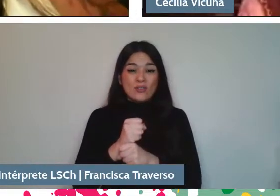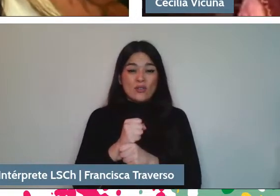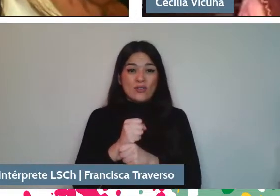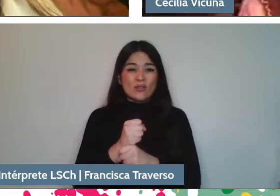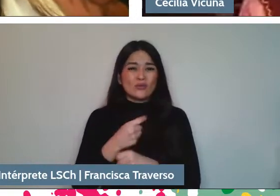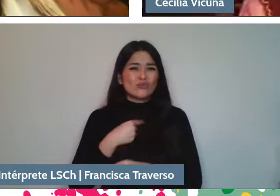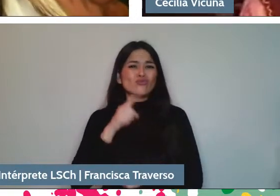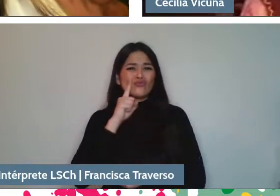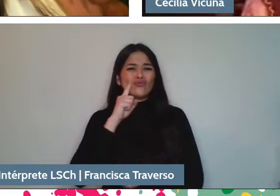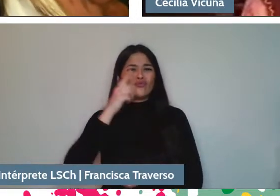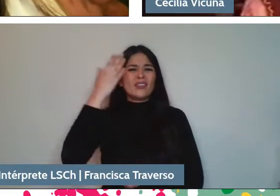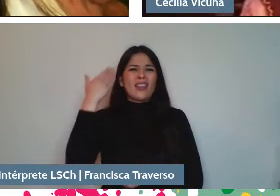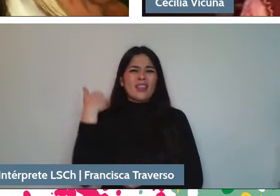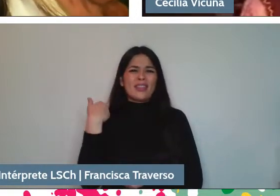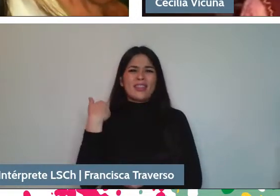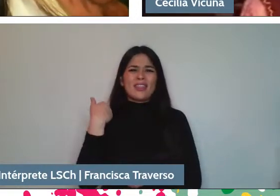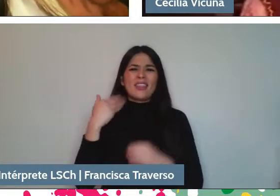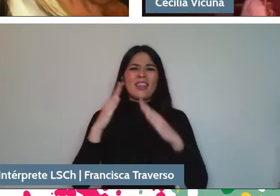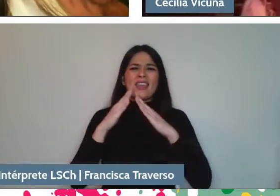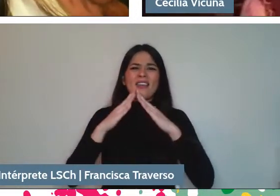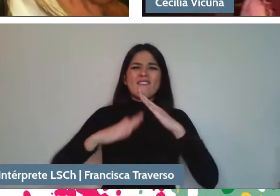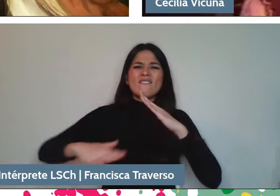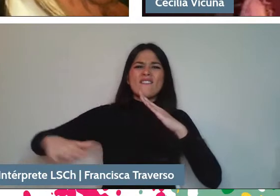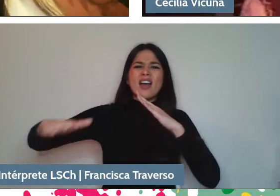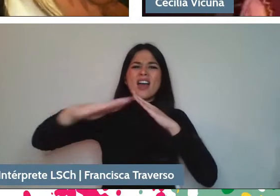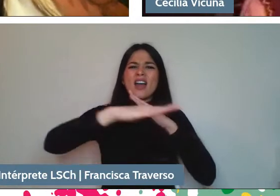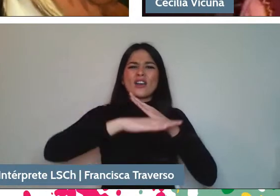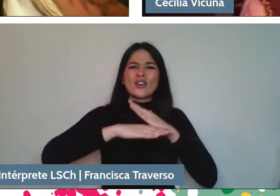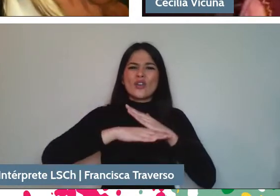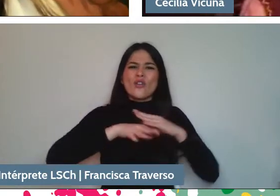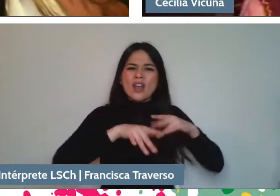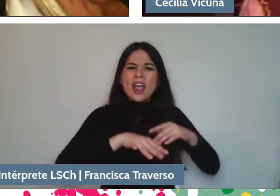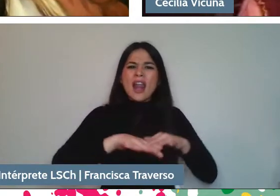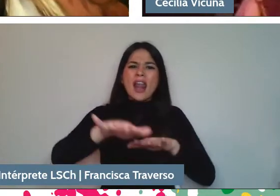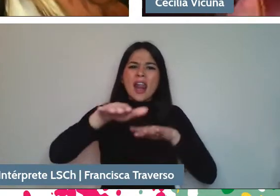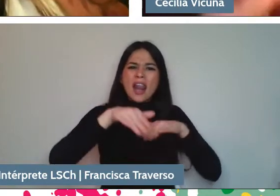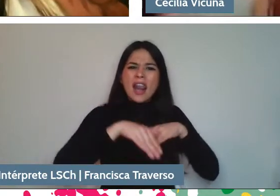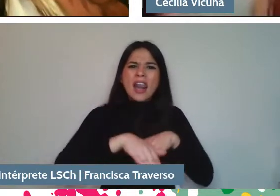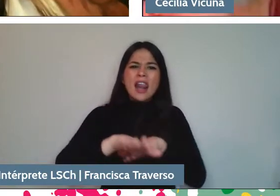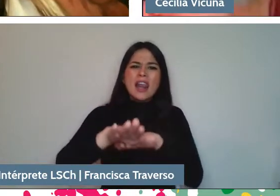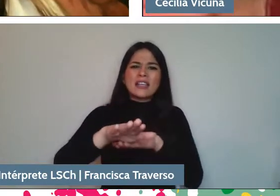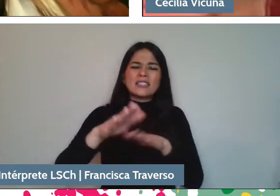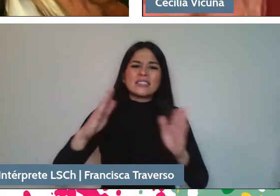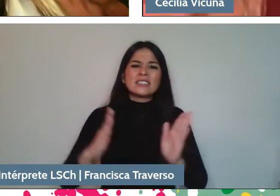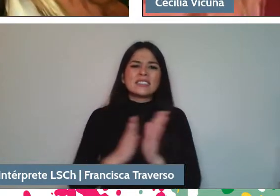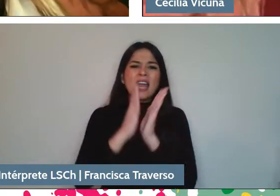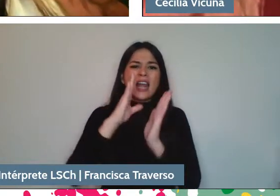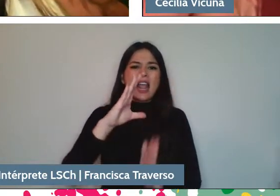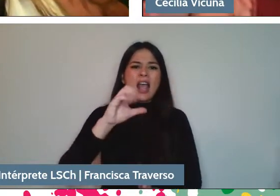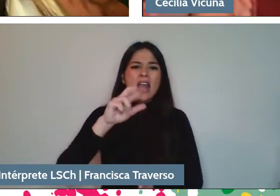ahí en el barrio del canal San Carlos donde pasamos a vivir en Santiago y tengo puesto un hilito aquí.